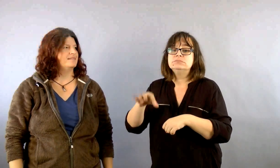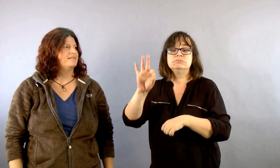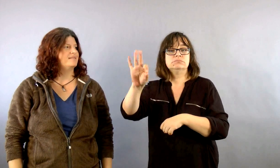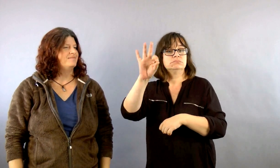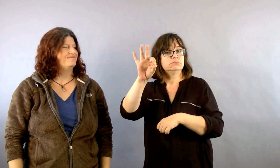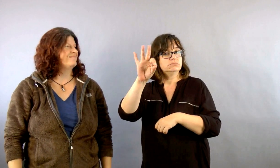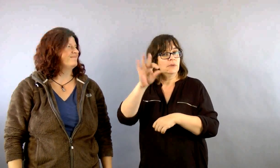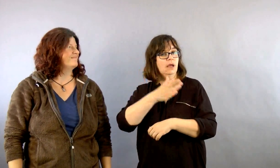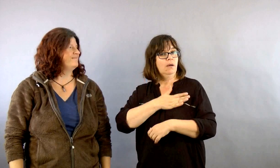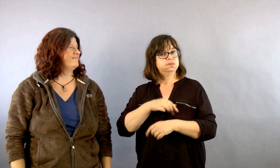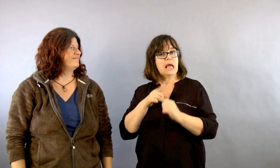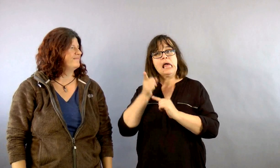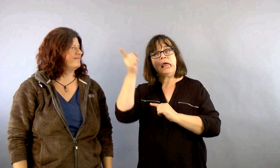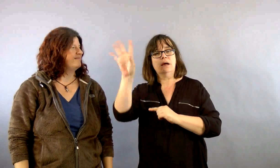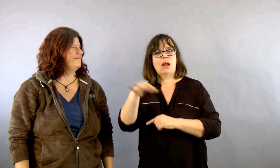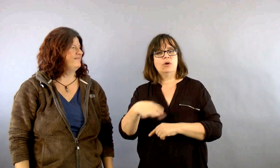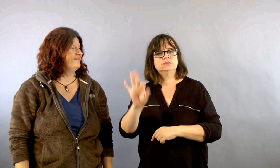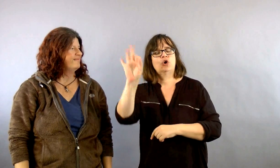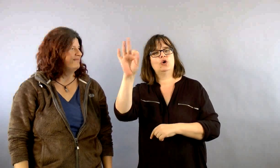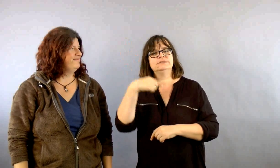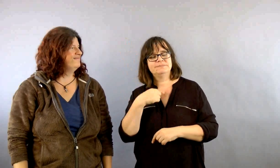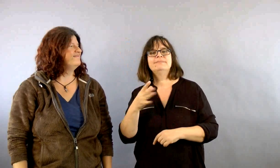Am Egidienplatz. Das ist gut. Das ist nicht zu weit weg.